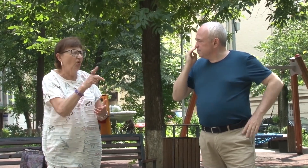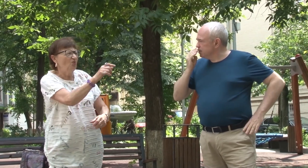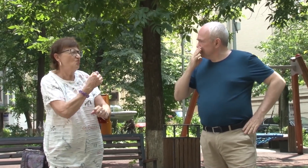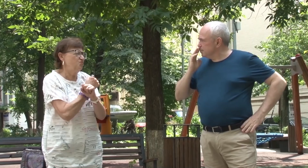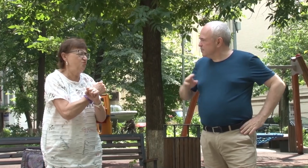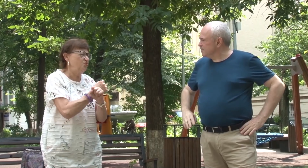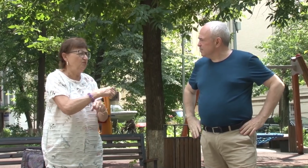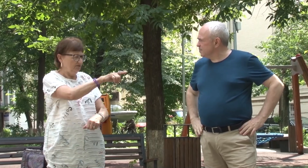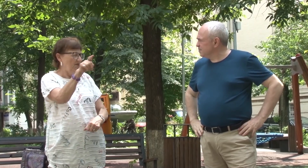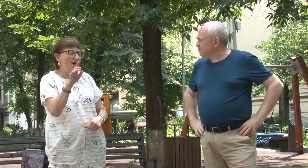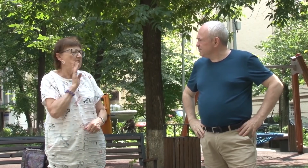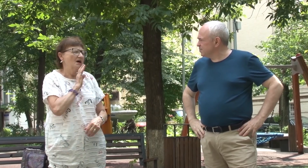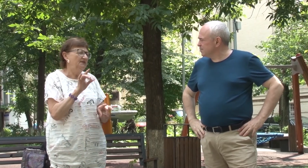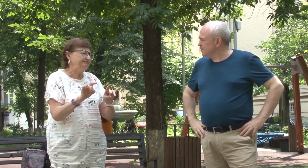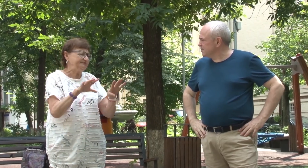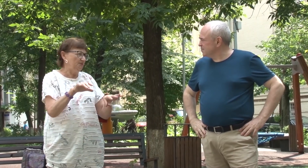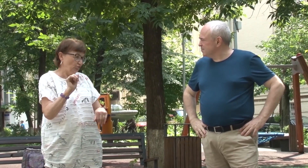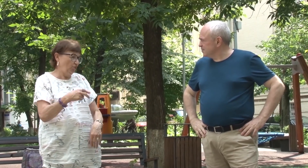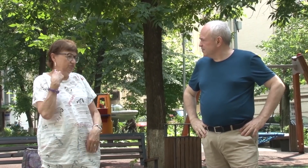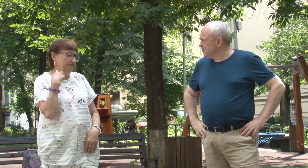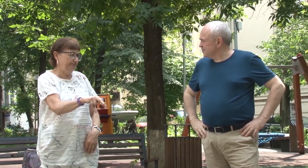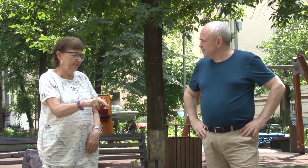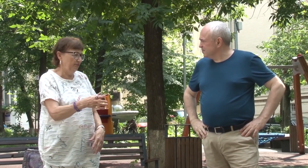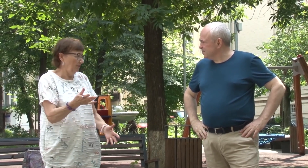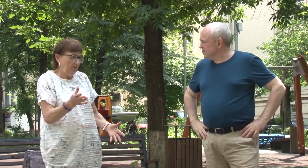Да, глухие. Рисковые продавали. Мама – нет: за это грозила тюрьма: